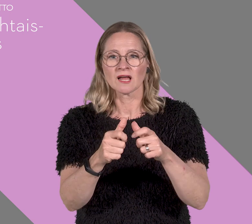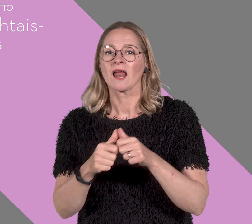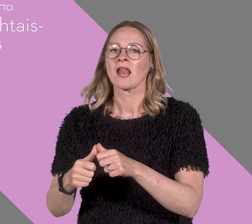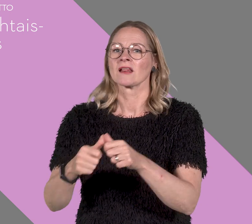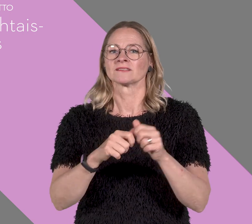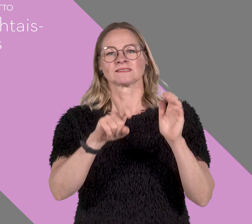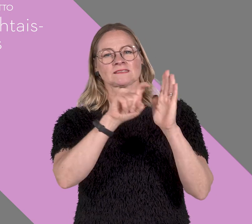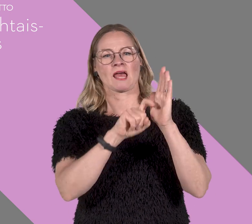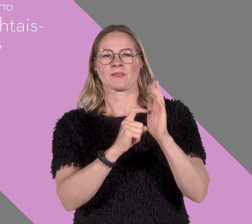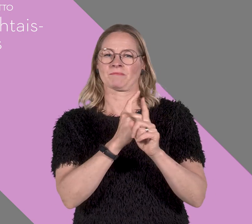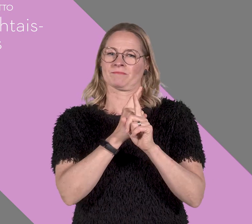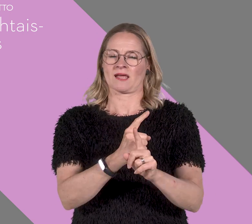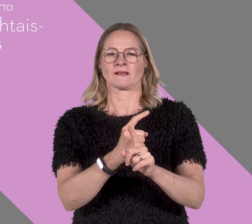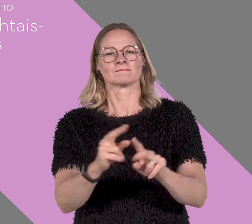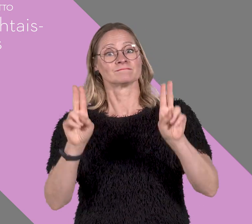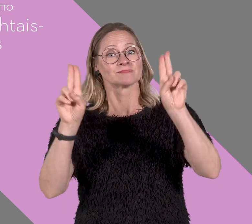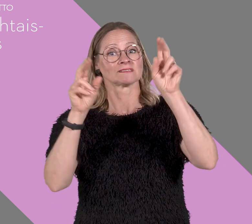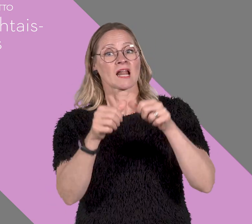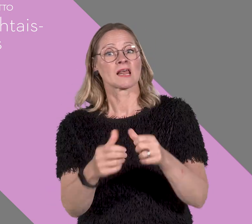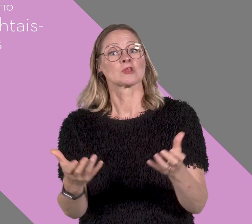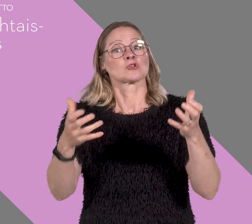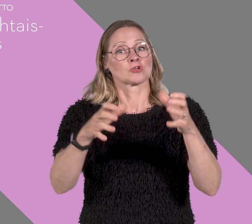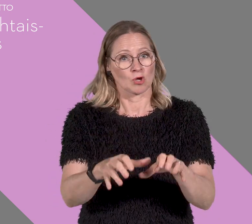liiton sääntömääräiseen varsinaiseen liittokokoukseen, -